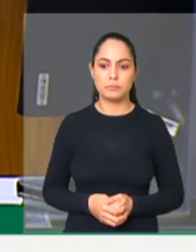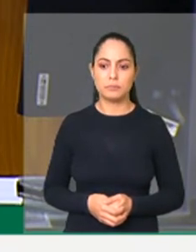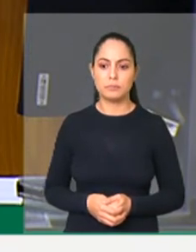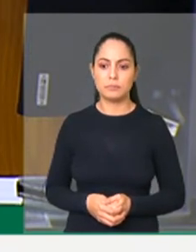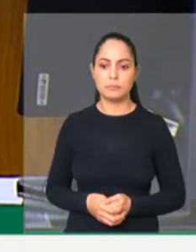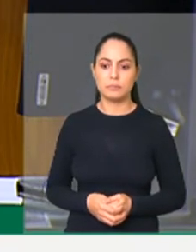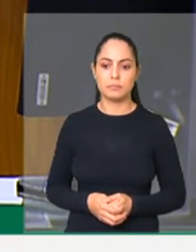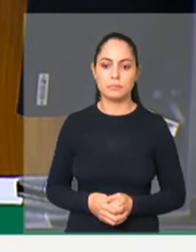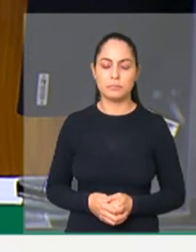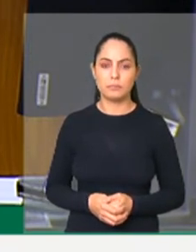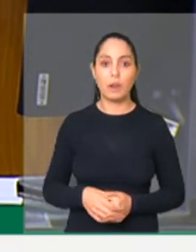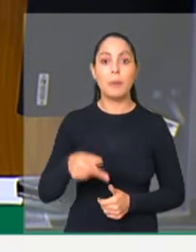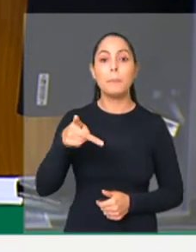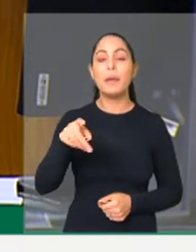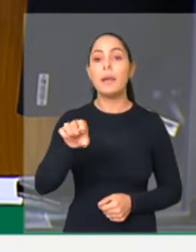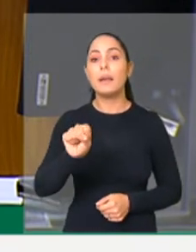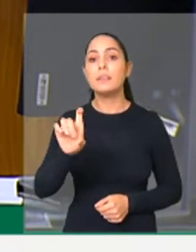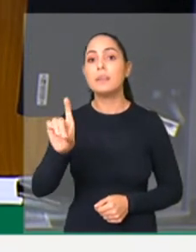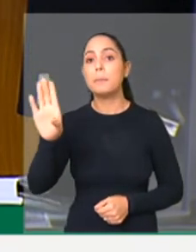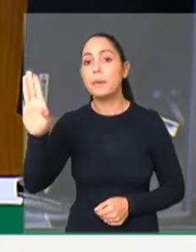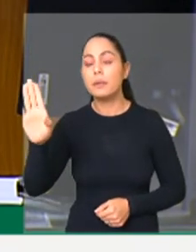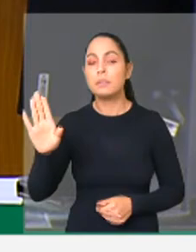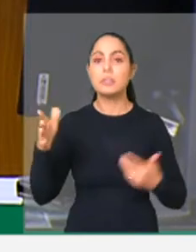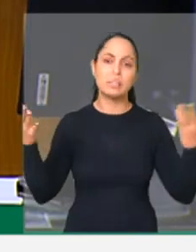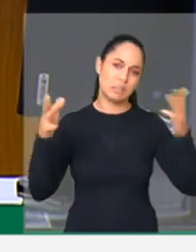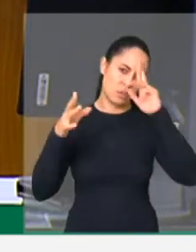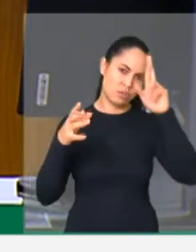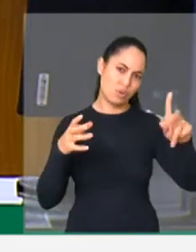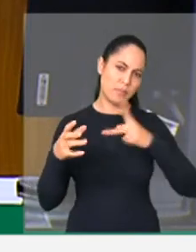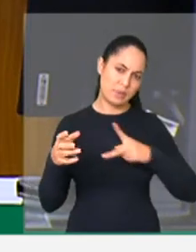ELE... ELE MISTUROU AS COISAS. OS FUNDOS CONSTITUCIONAIS PERMANECEM, FNOR E FINAME FORAM CRIADOS NA DÉCADA DE